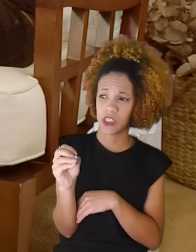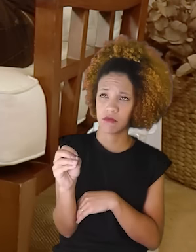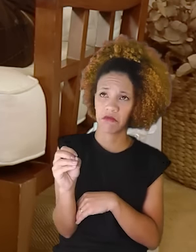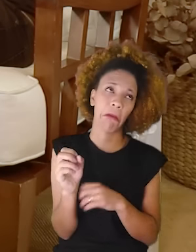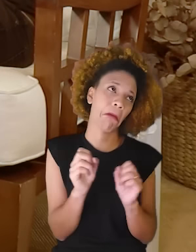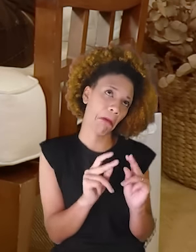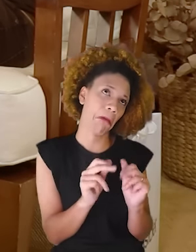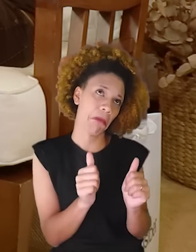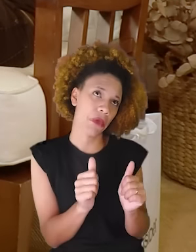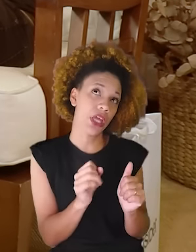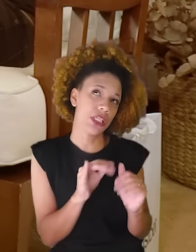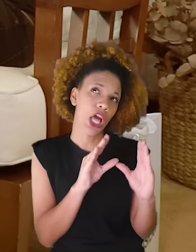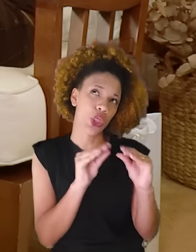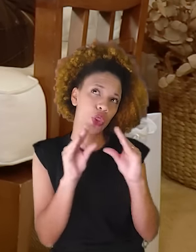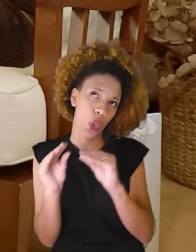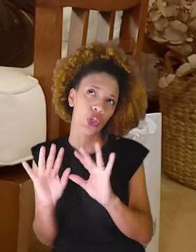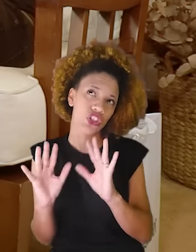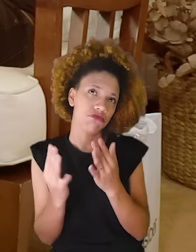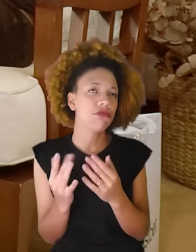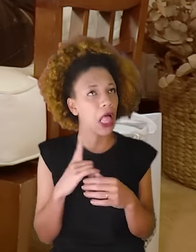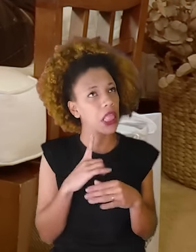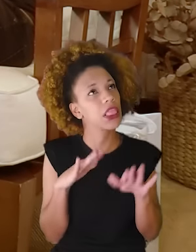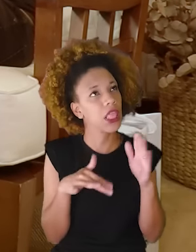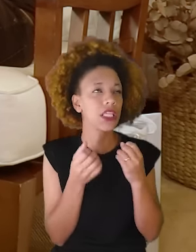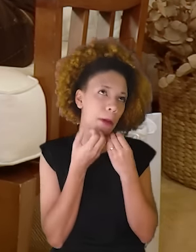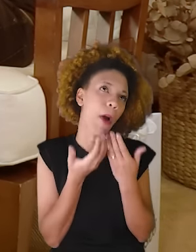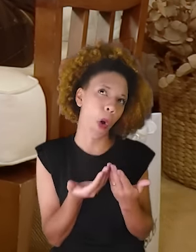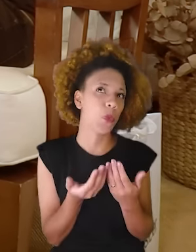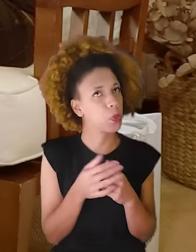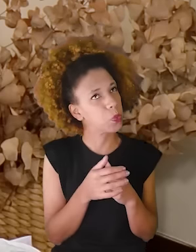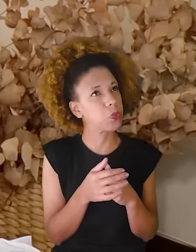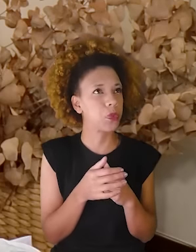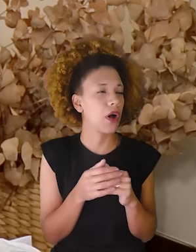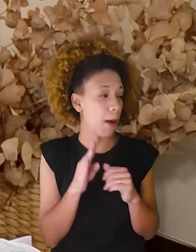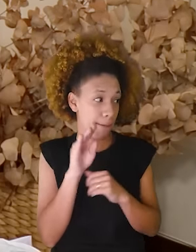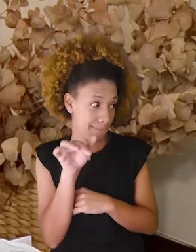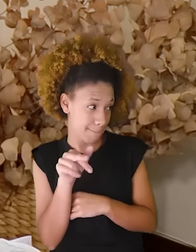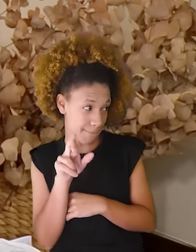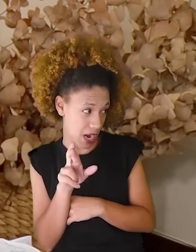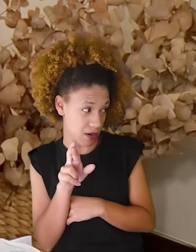tá se toda a noite lotar não tem uma margem de ser bom sabe queem que é b tu vai G assim